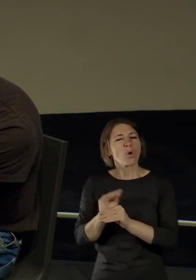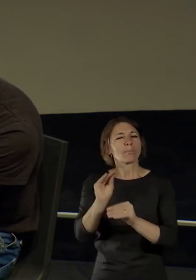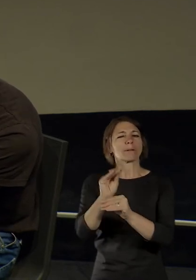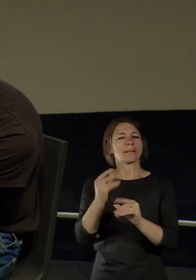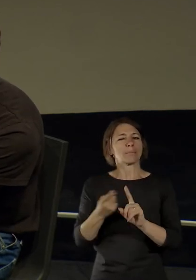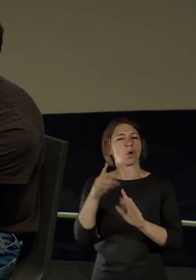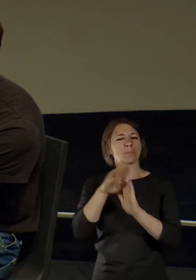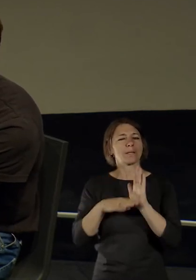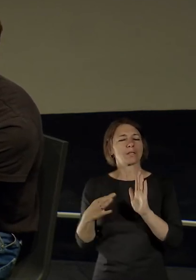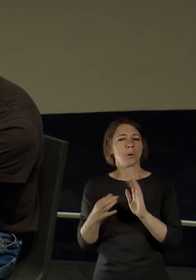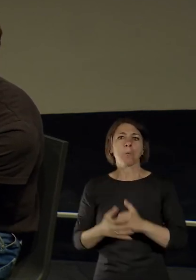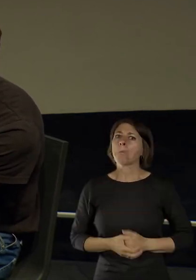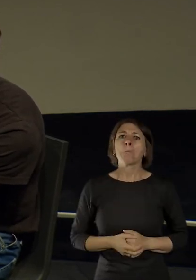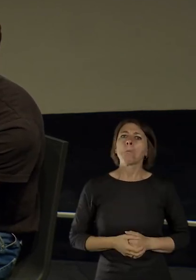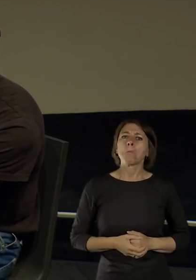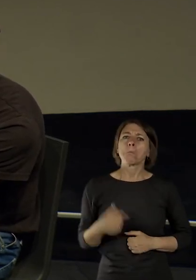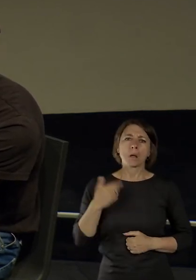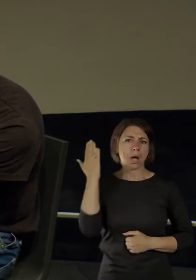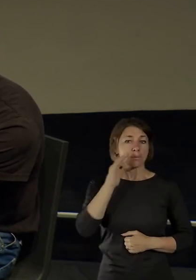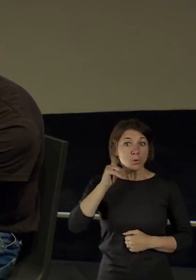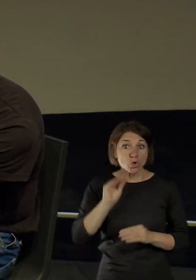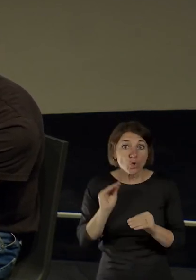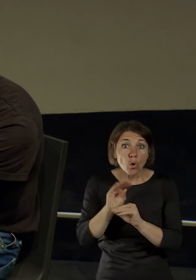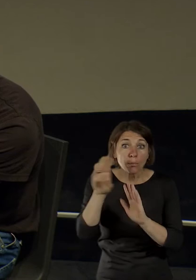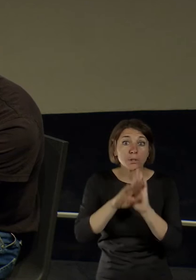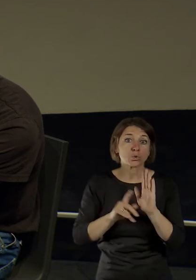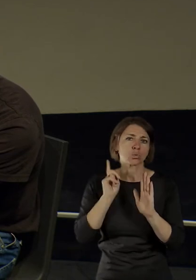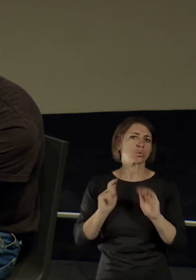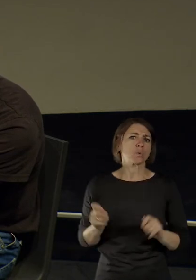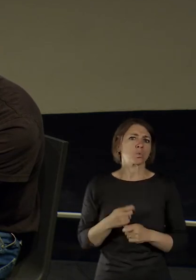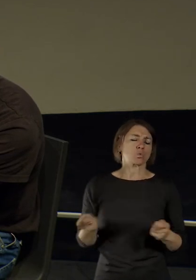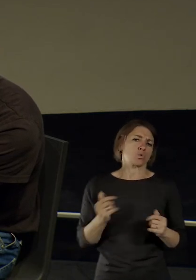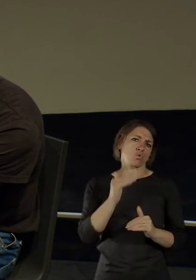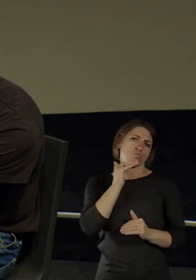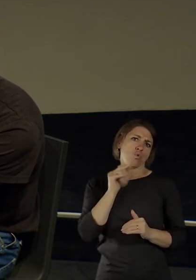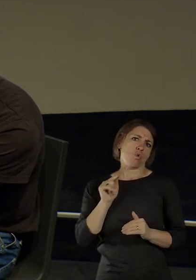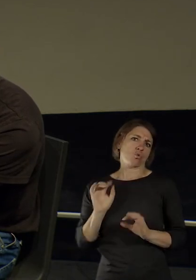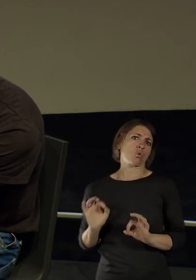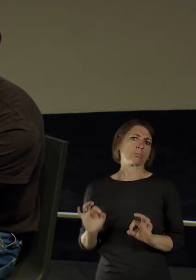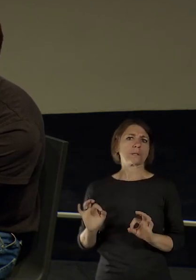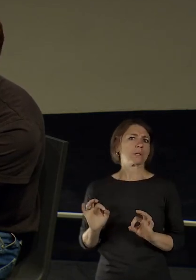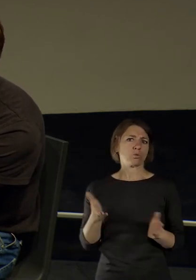Já si nemyslím, že je potřeba něco dopracovat. Možná je to i nějaký náš subjektivní názor,